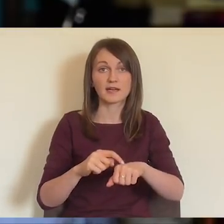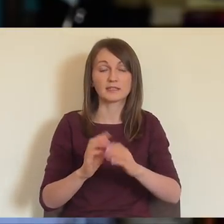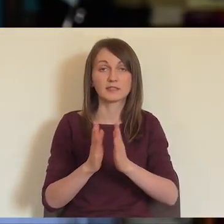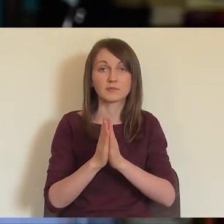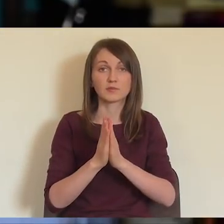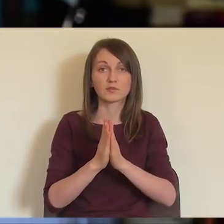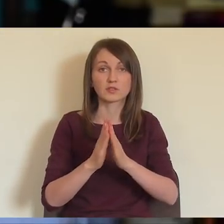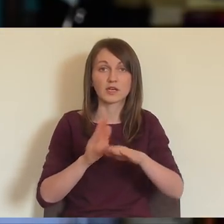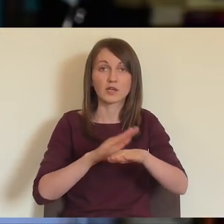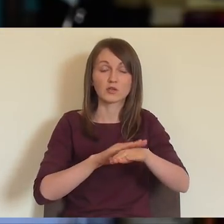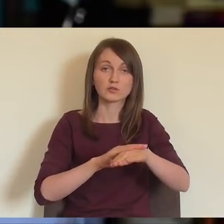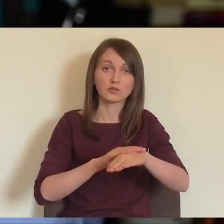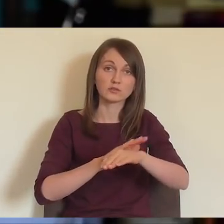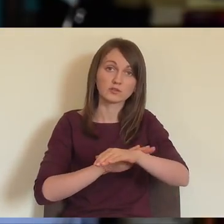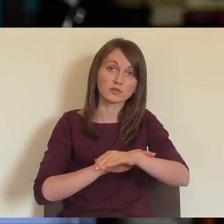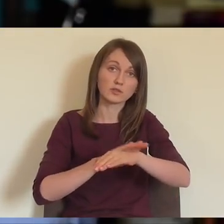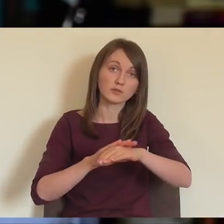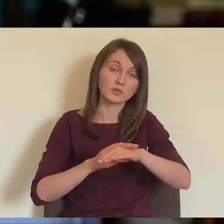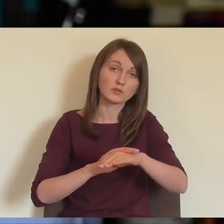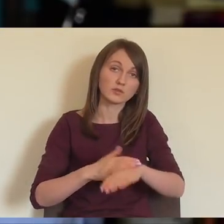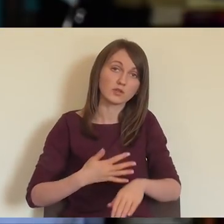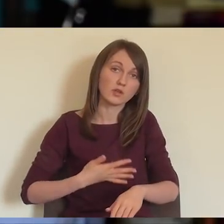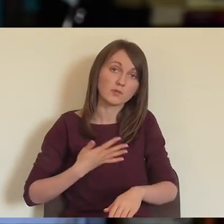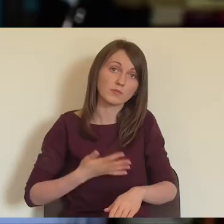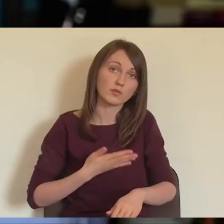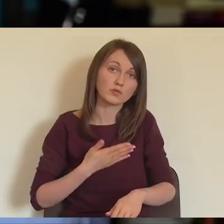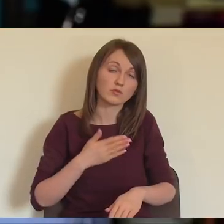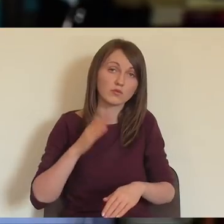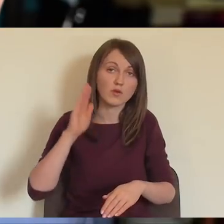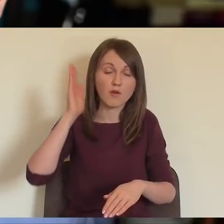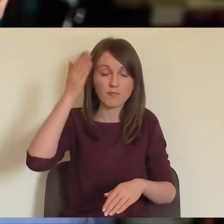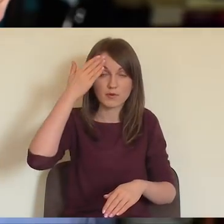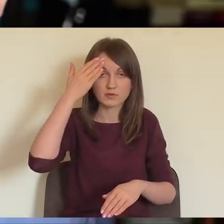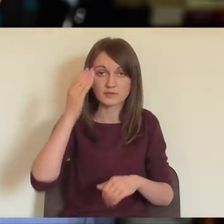Pozwolić, żeby Jezus to dotknął. Ja poznaję Jego, On poznaje moje.